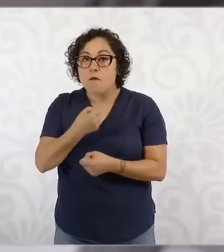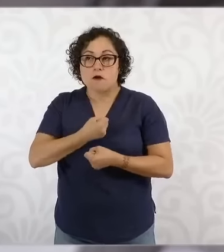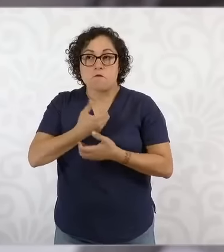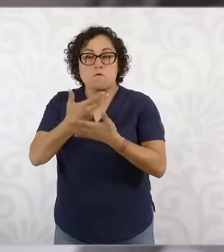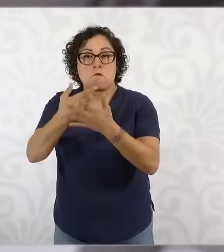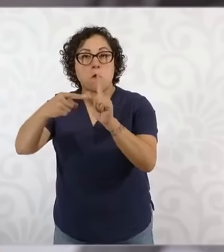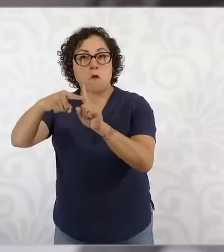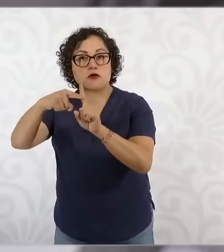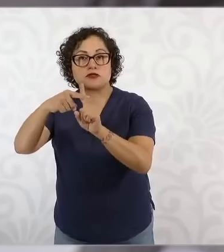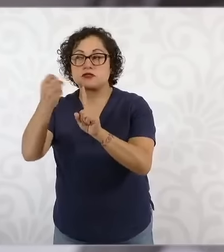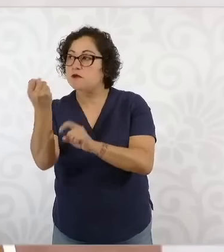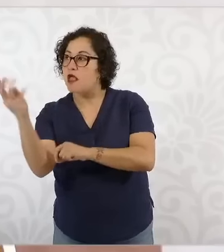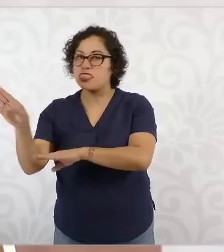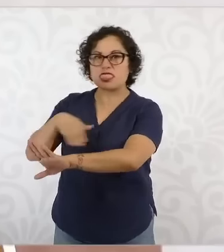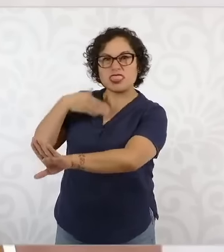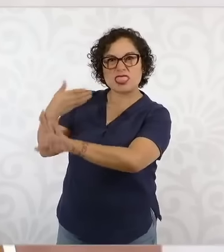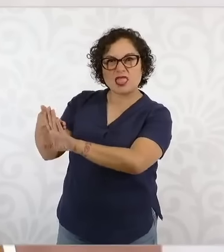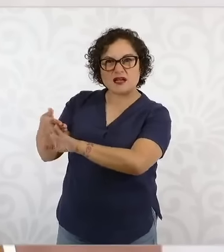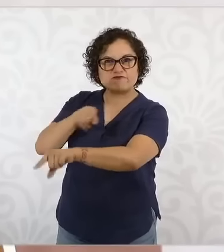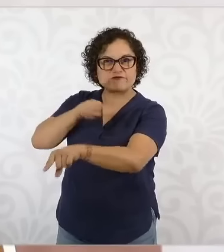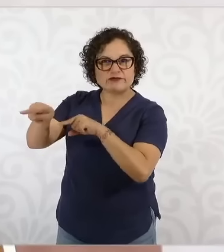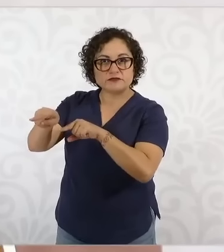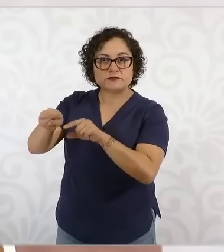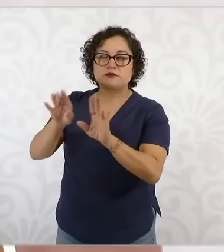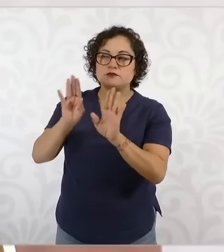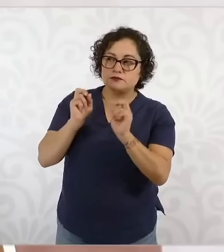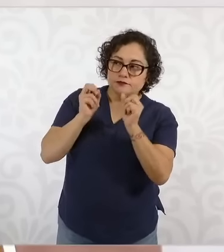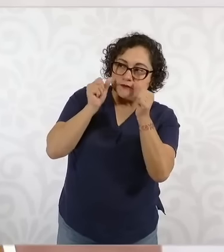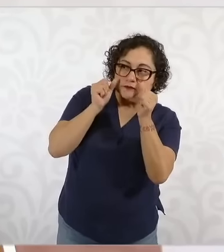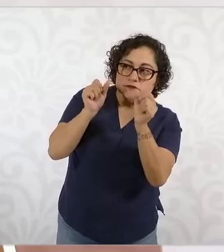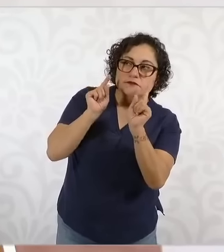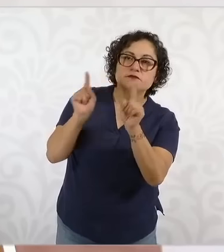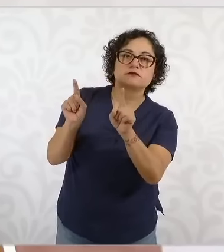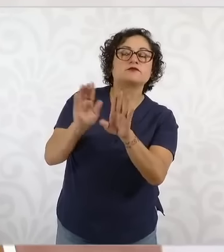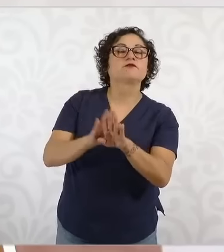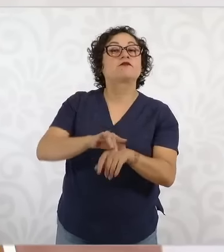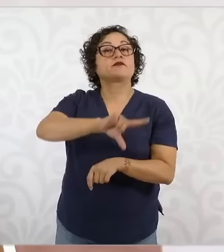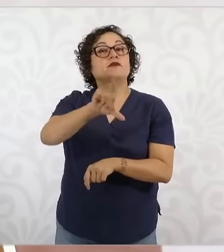Entonces nosotros lo tomamos en cuenta. Viene a México, viene a ver a la selección española,